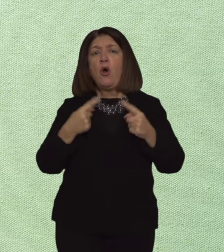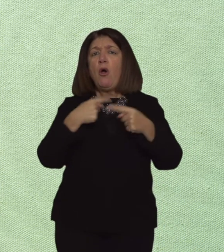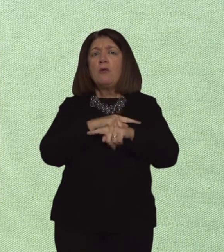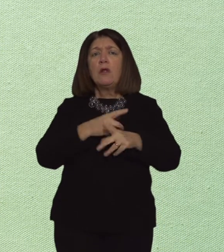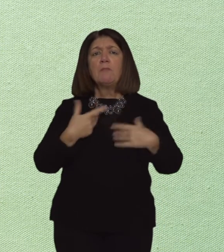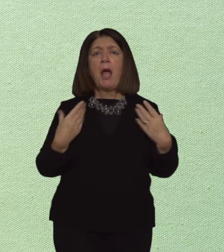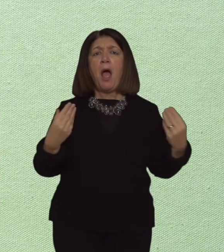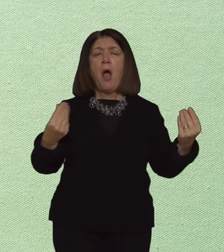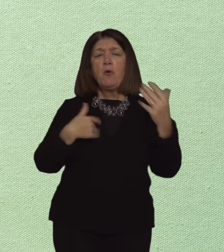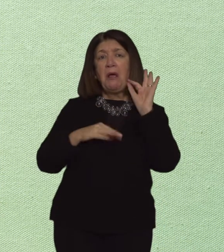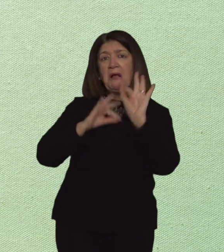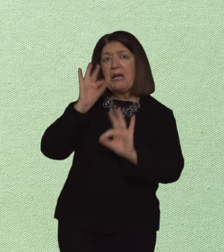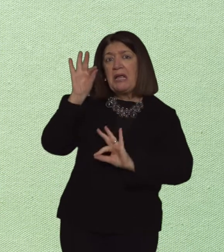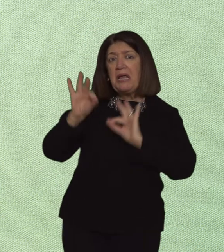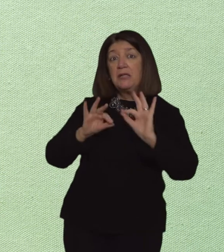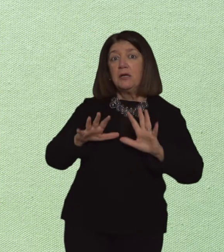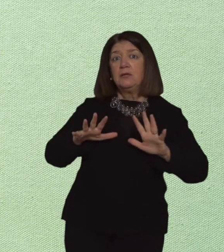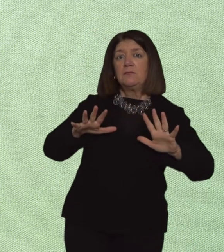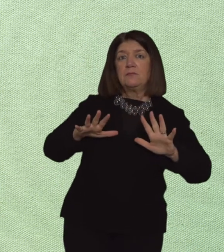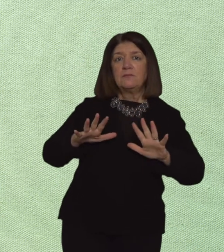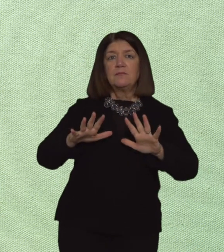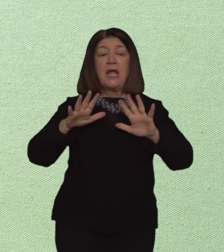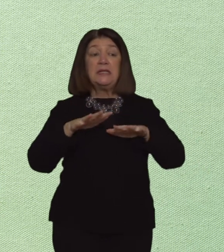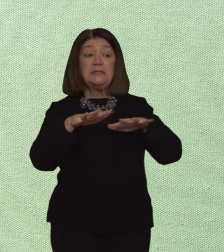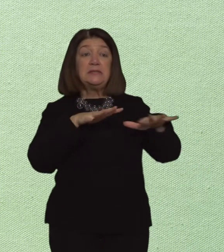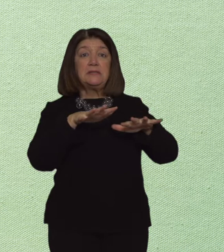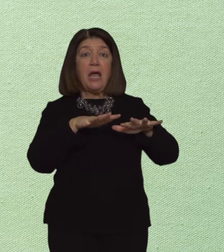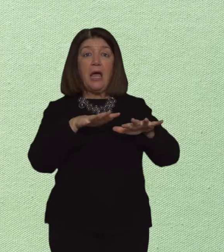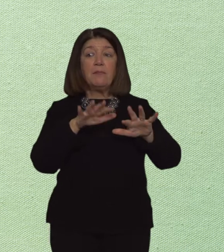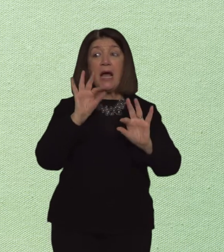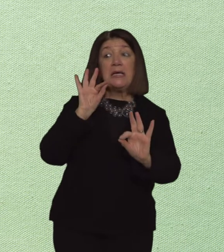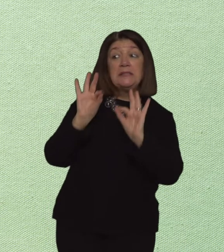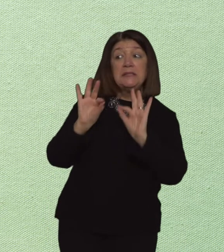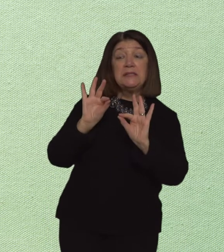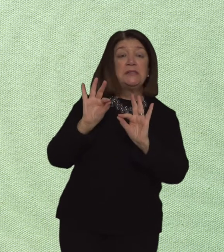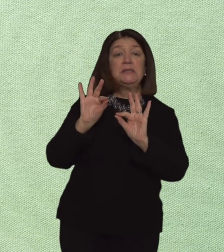nella condizione per cui il sistema ha paura di criticare quelli che sono i valori, anche quelli